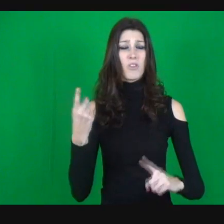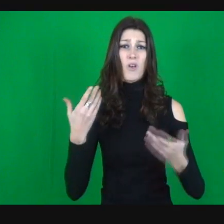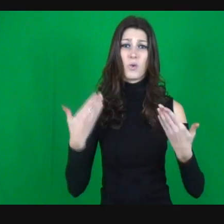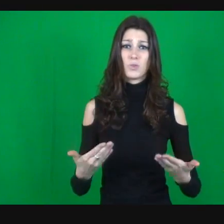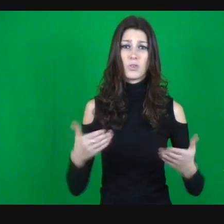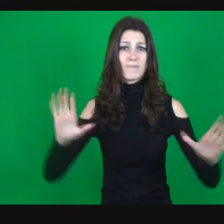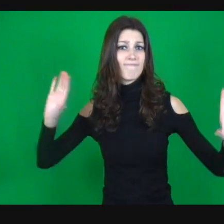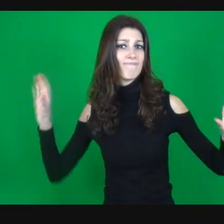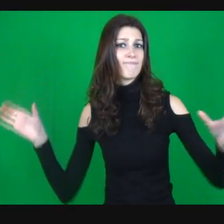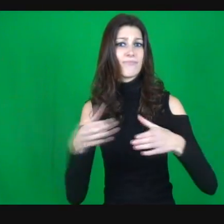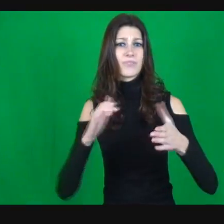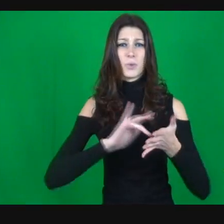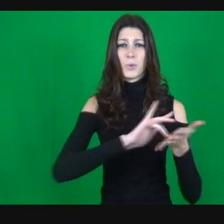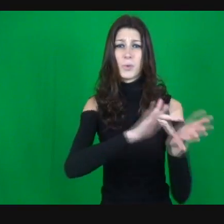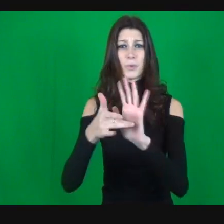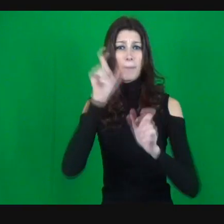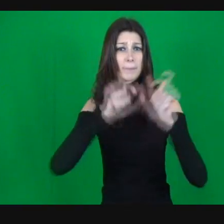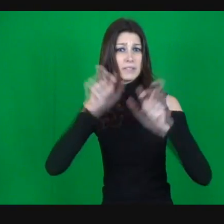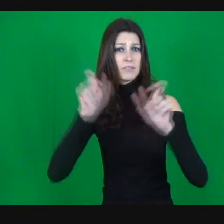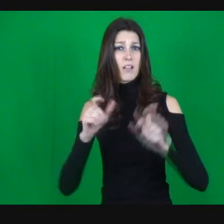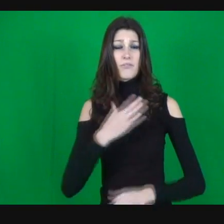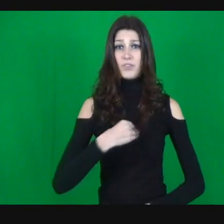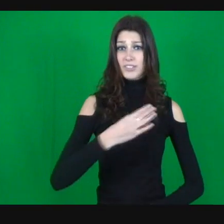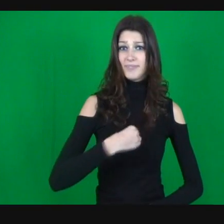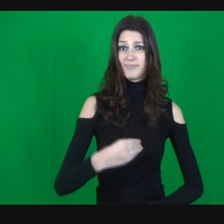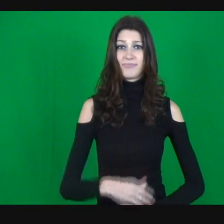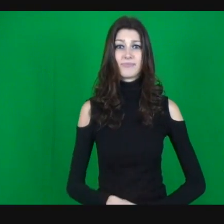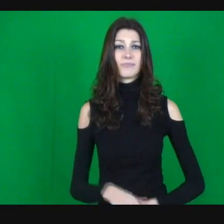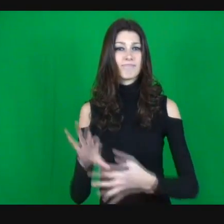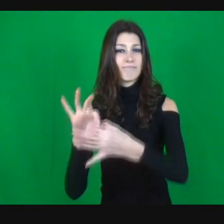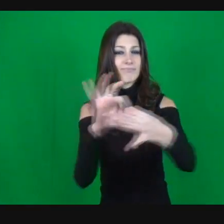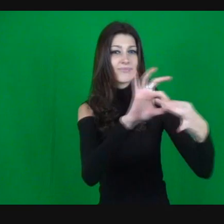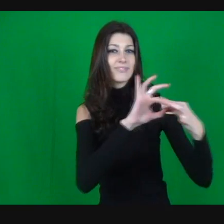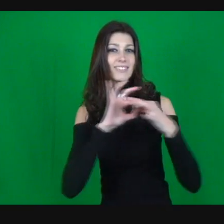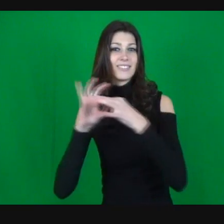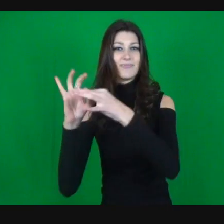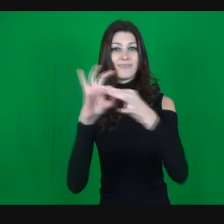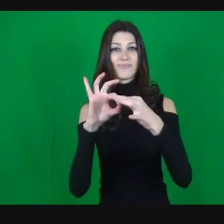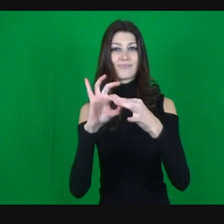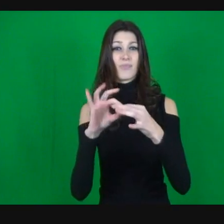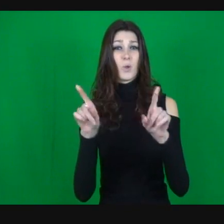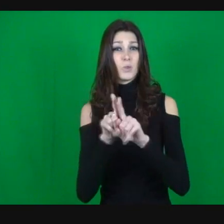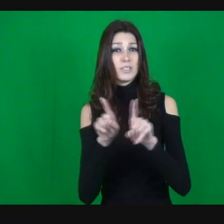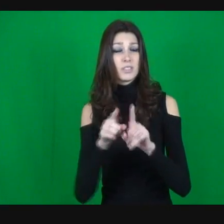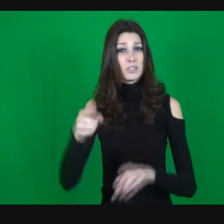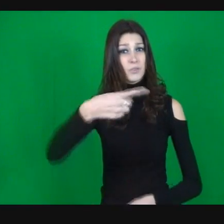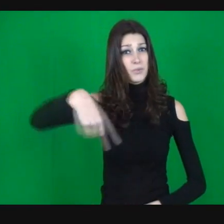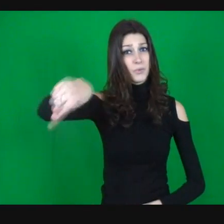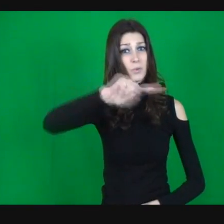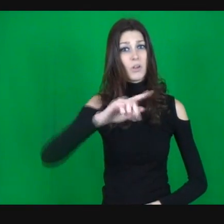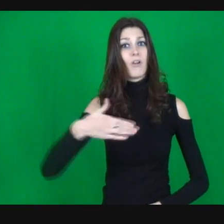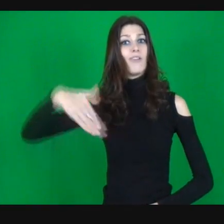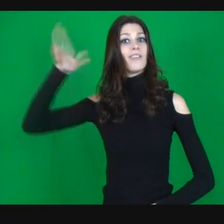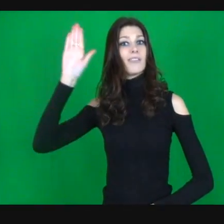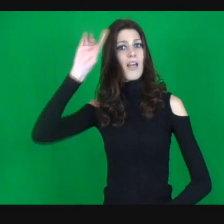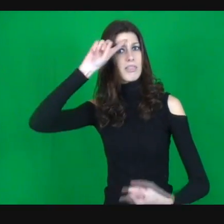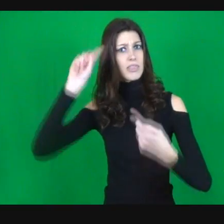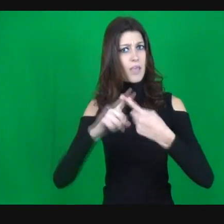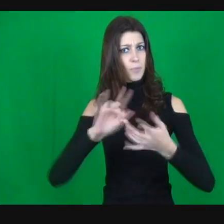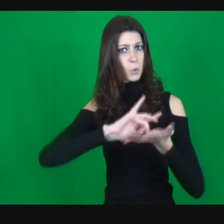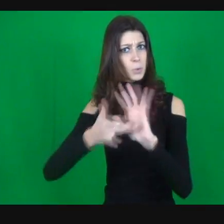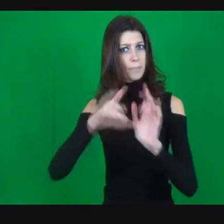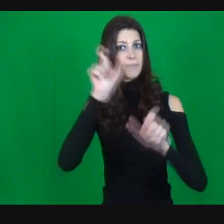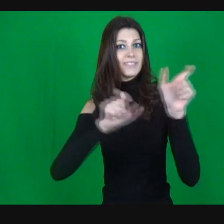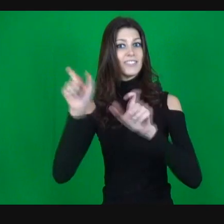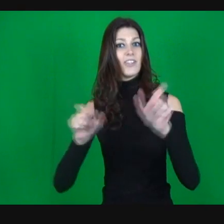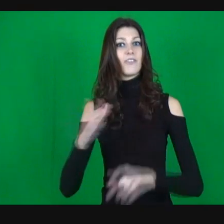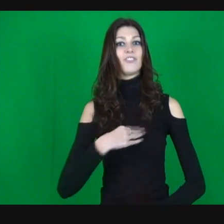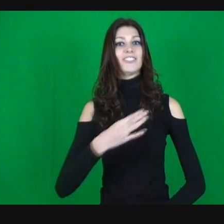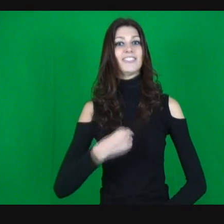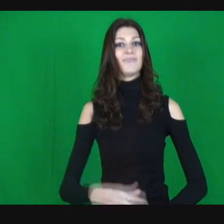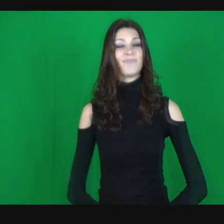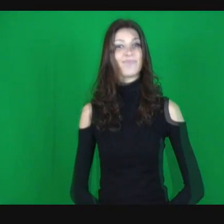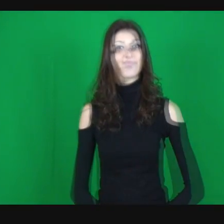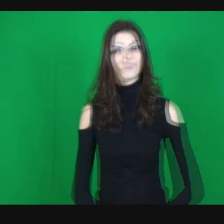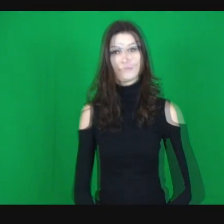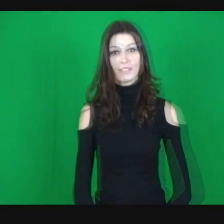il est plus que jamais nécessaire de réunir le Français, de les fédérer et d’être le candidat de tous les Français.